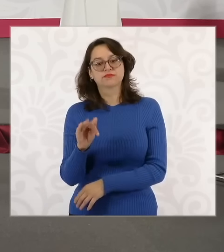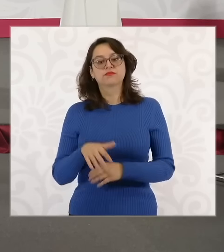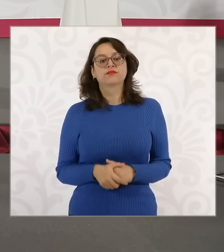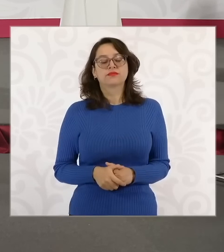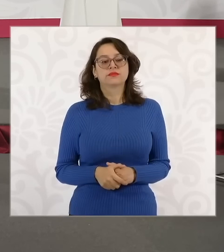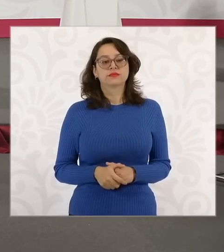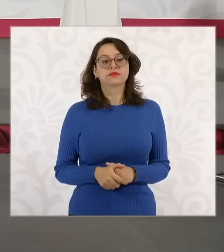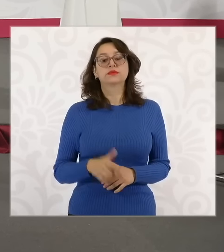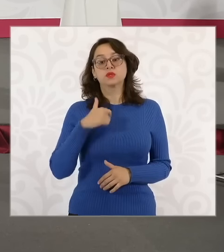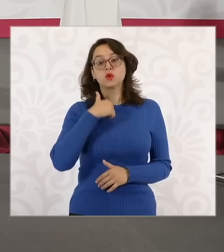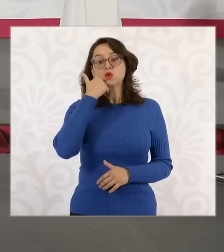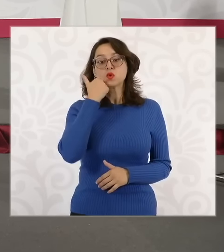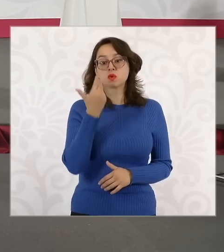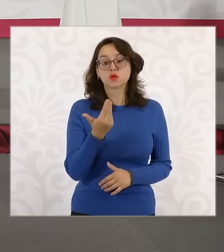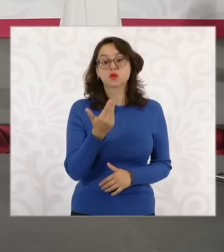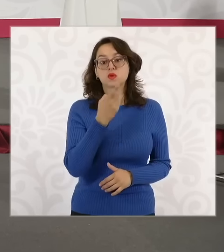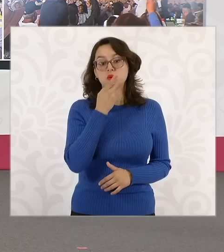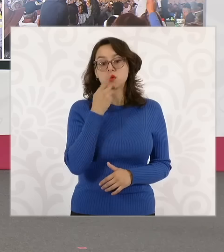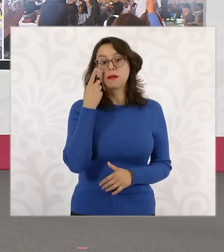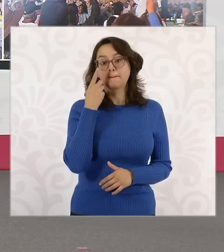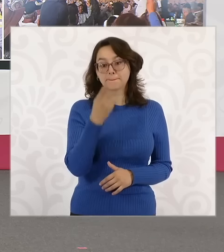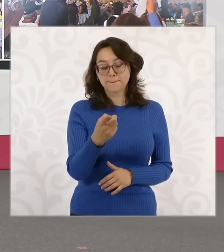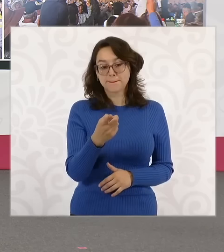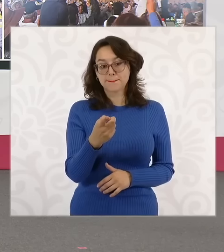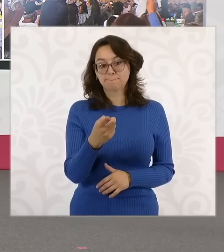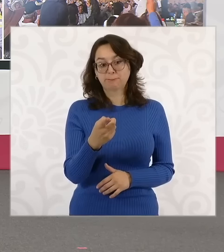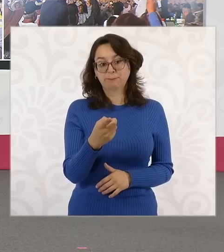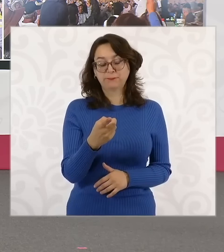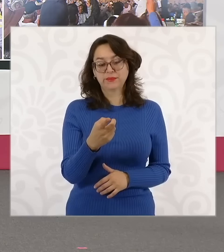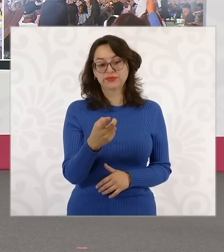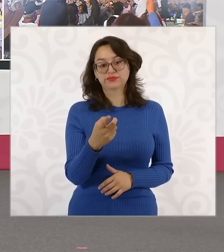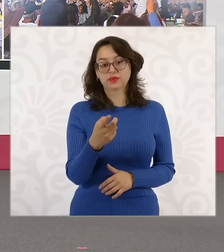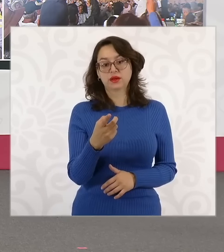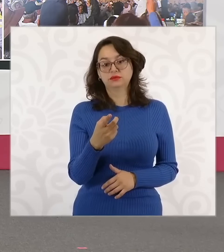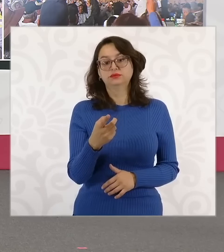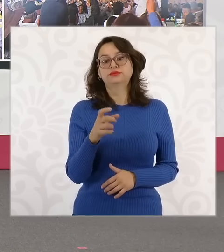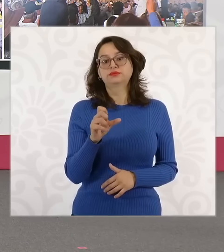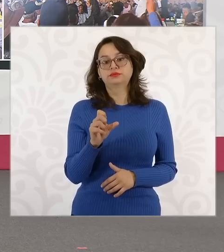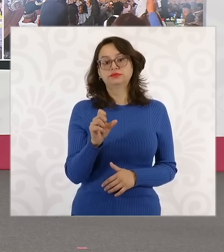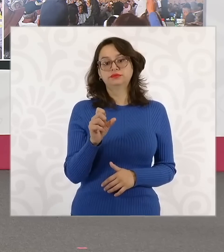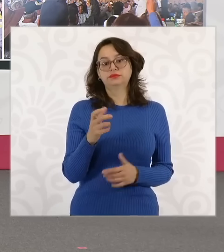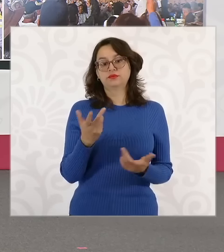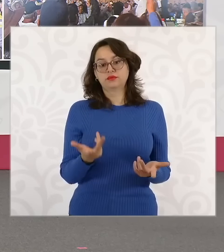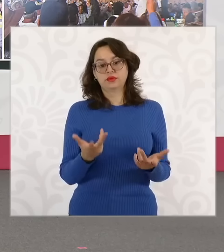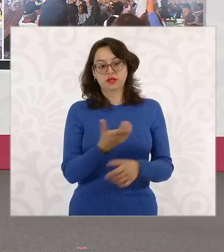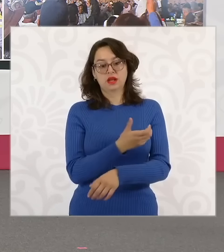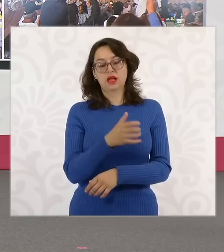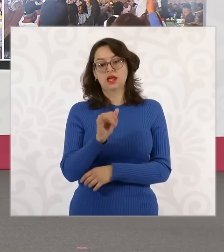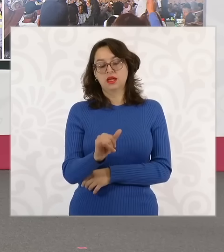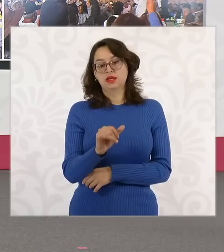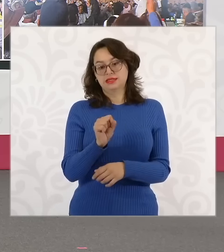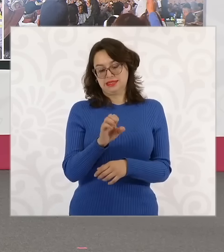quisiera reconocer eh participa efectivamente la la CEDAT o en coordinación con SCT, pero las